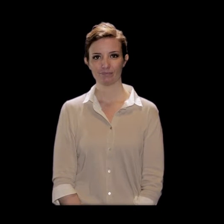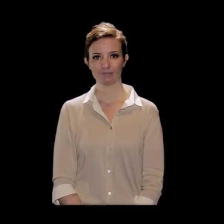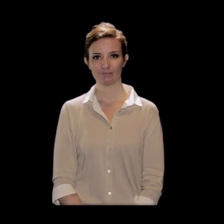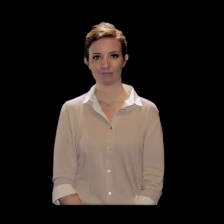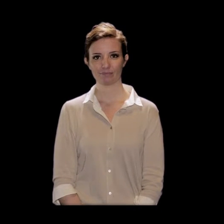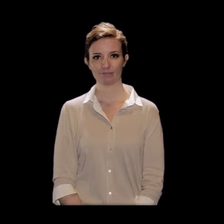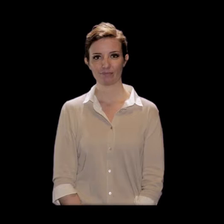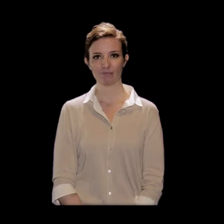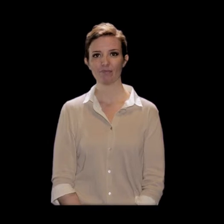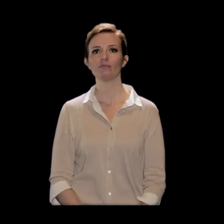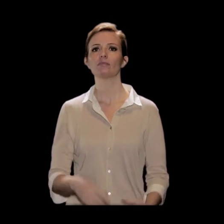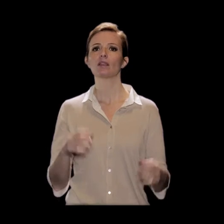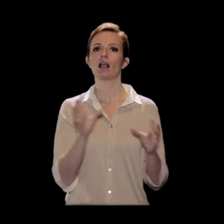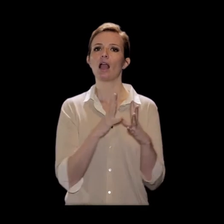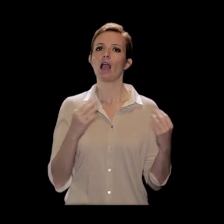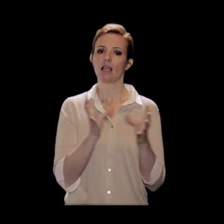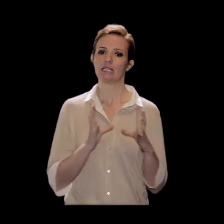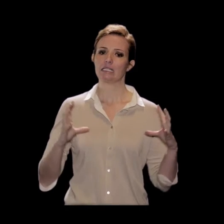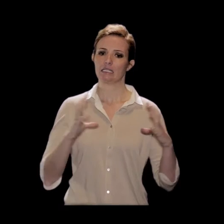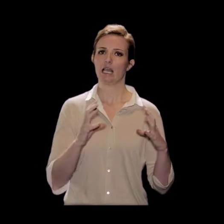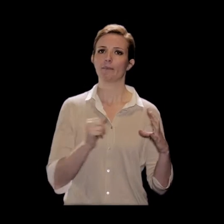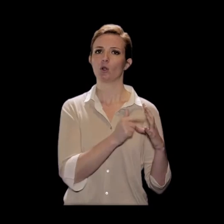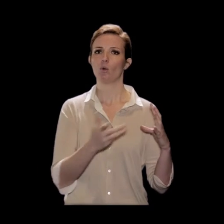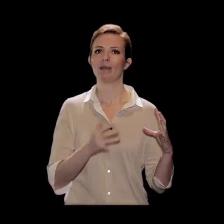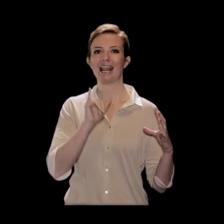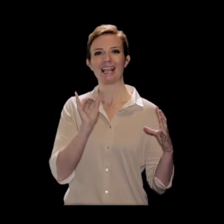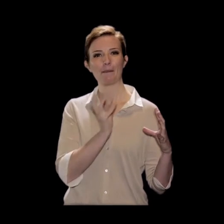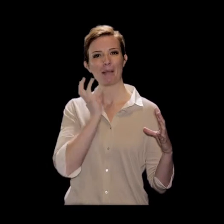Nell'insieme dei numeri immaginari possiamo definire diverse operazioni.